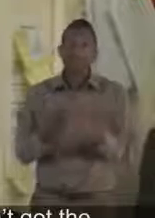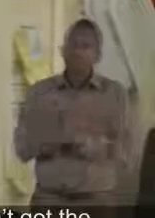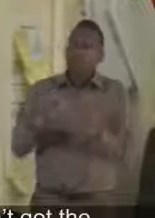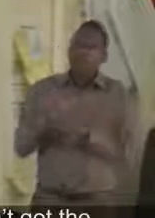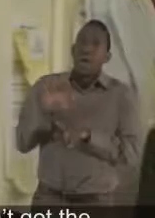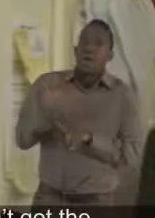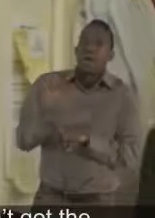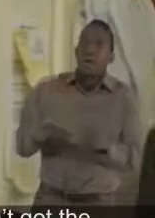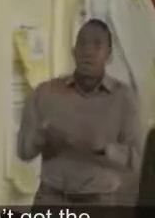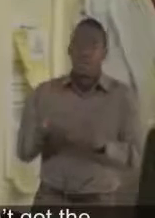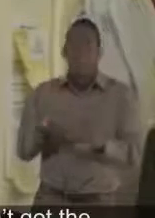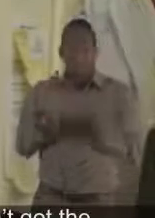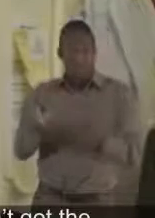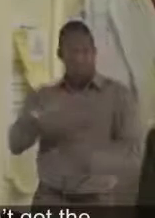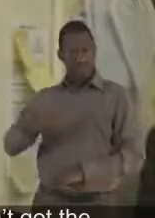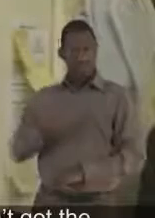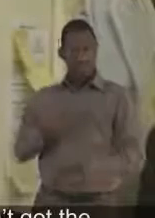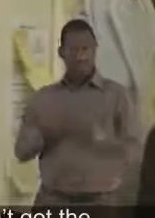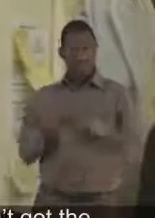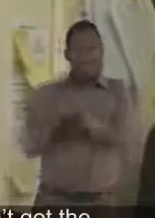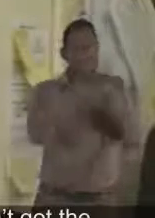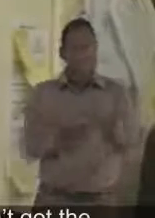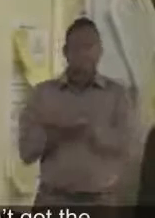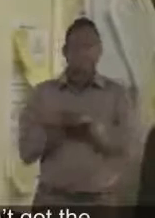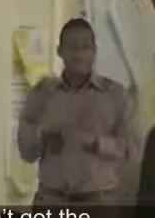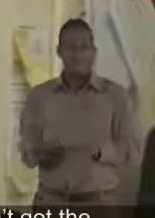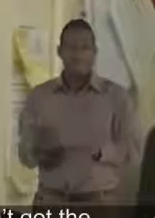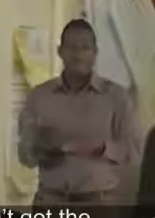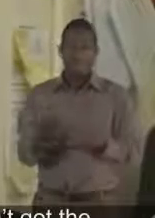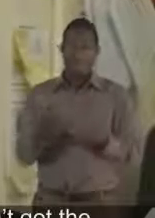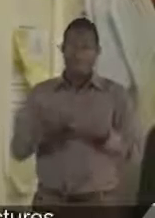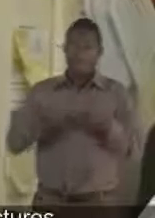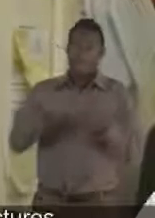وإذا لم يكن لدي المجتمع الهيكلية المناسبة لمساندتهم،